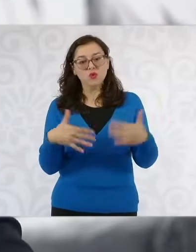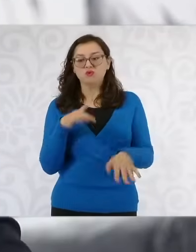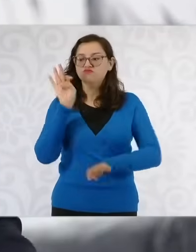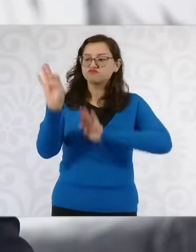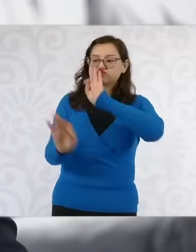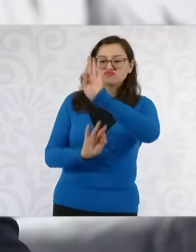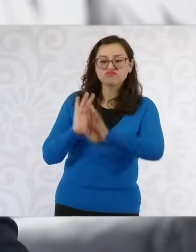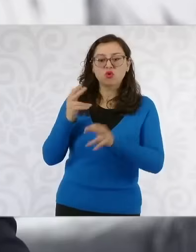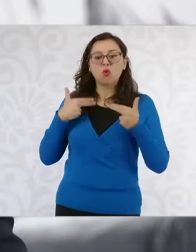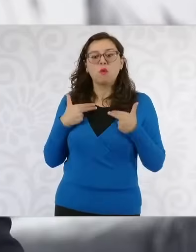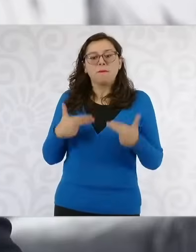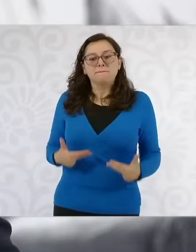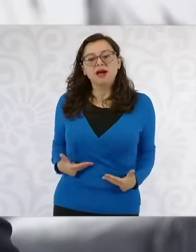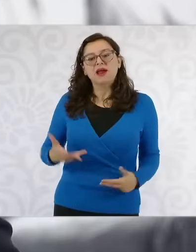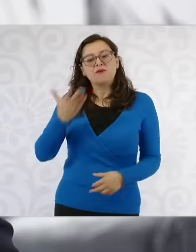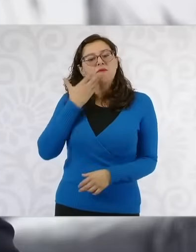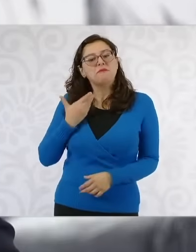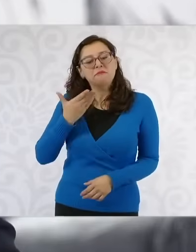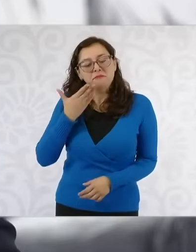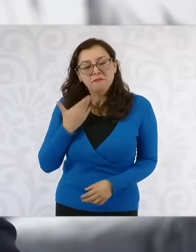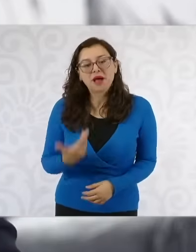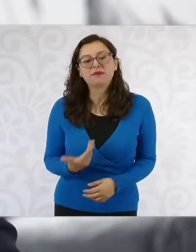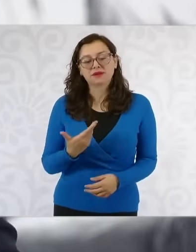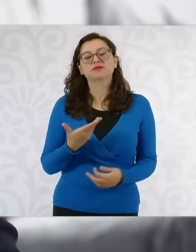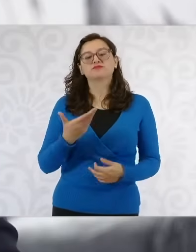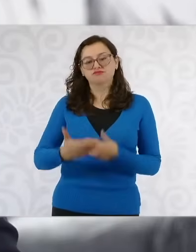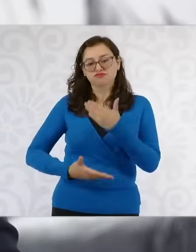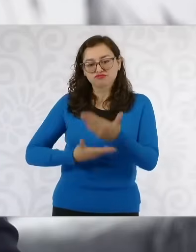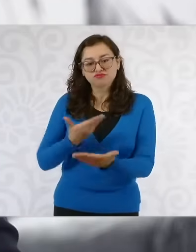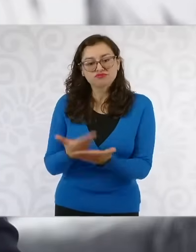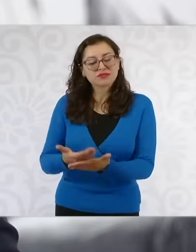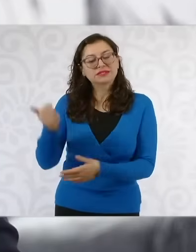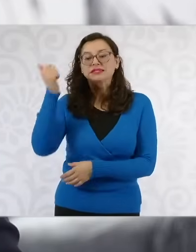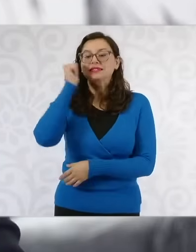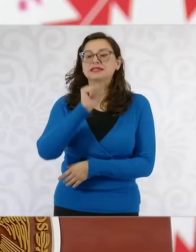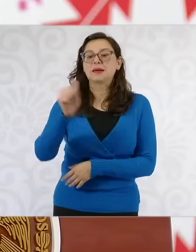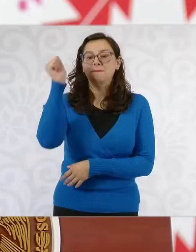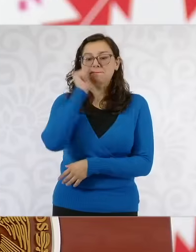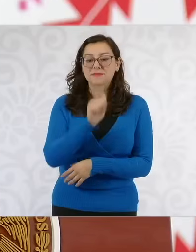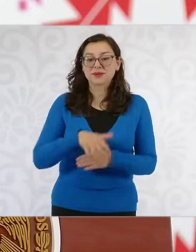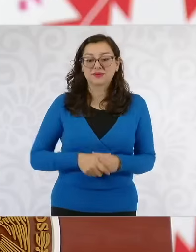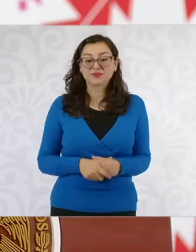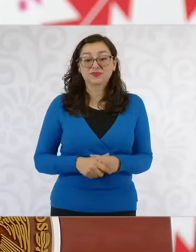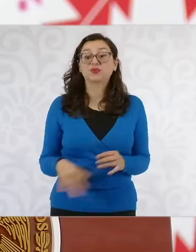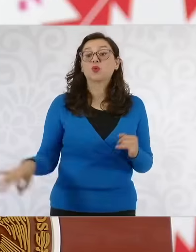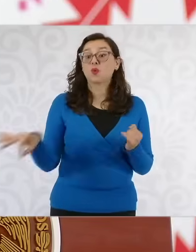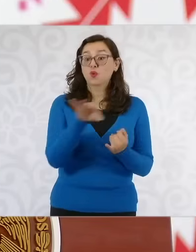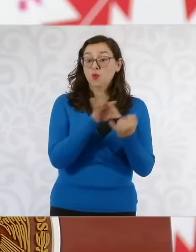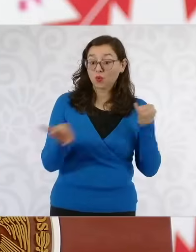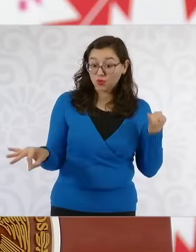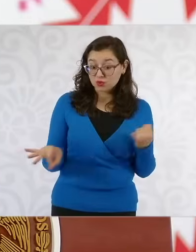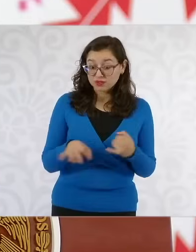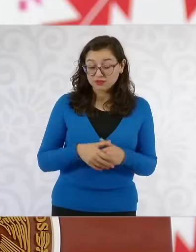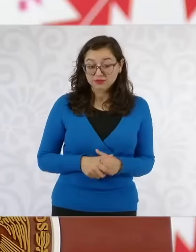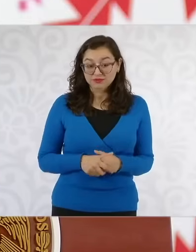tan cordial que ofrece mexicana en cada uno de sus vuelos y finalmente Quiero agradecer